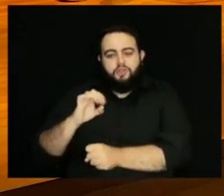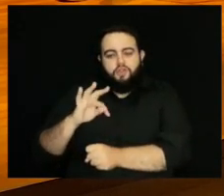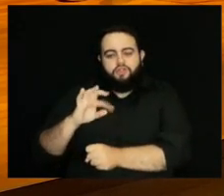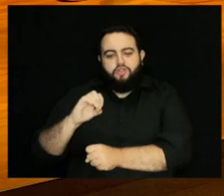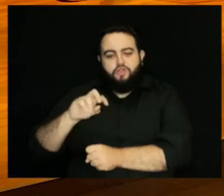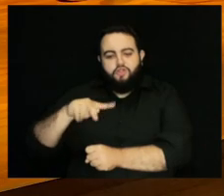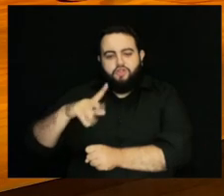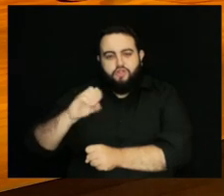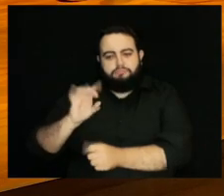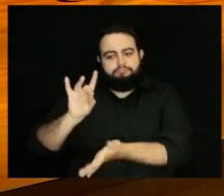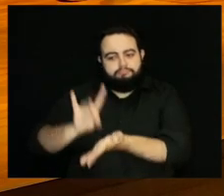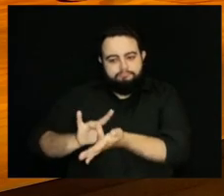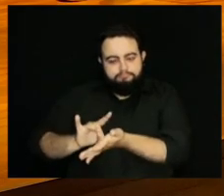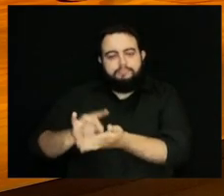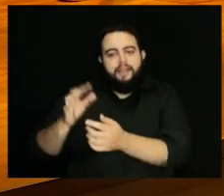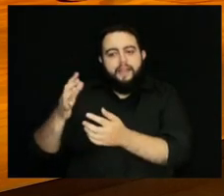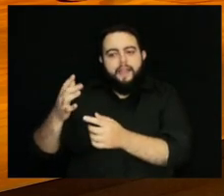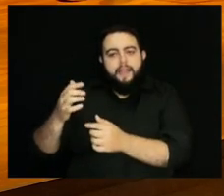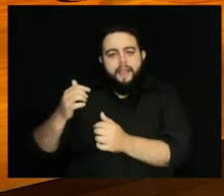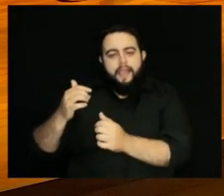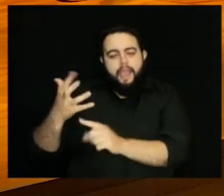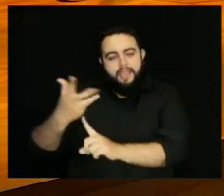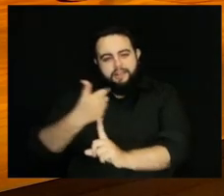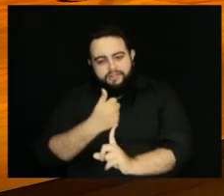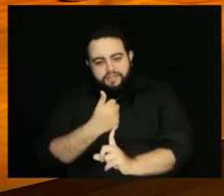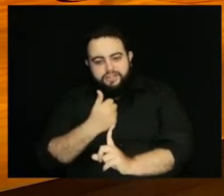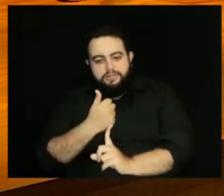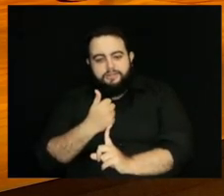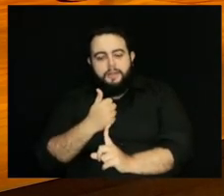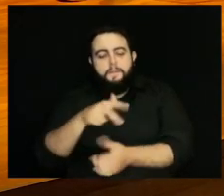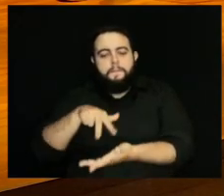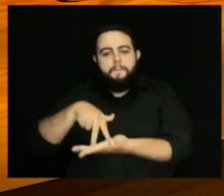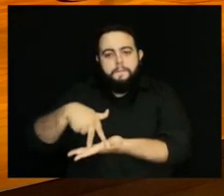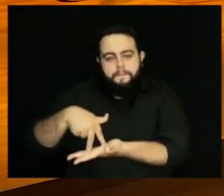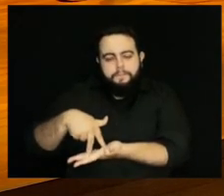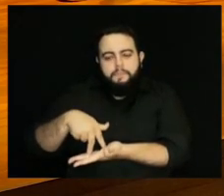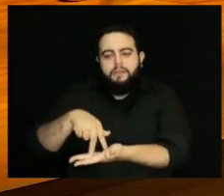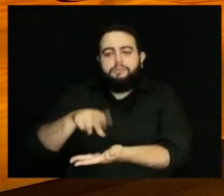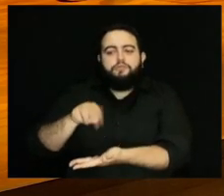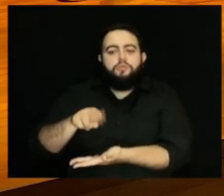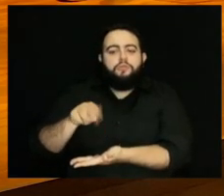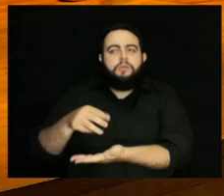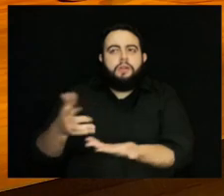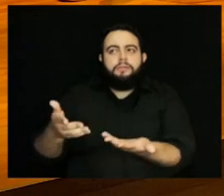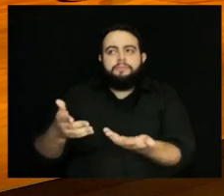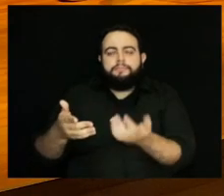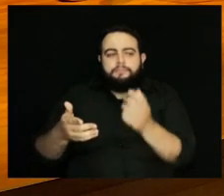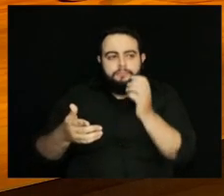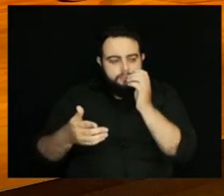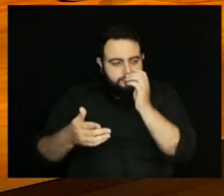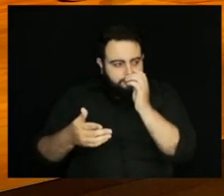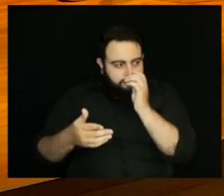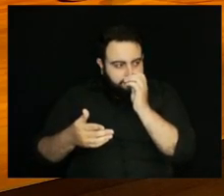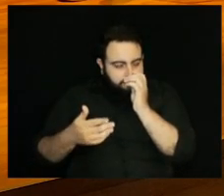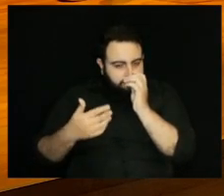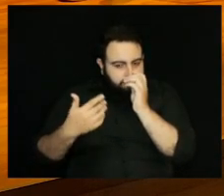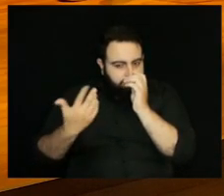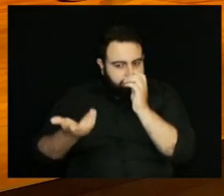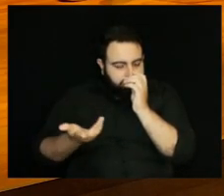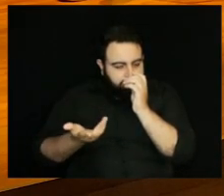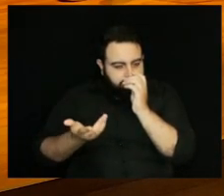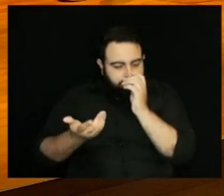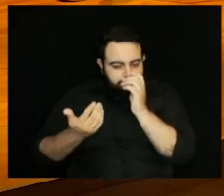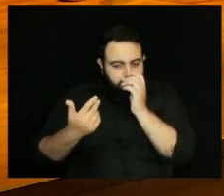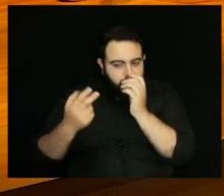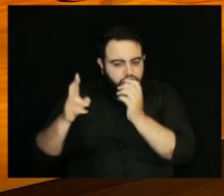palco e de disco, ela nunca foi, nunca teve um fragmento do tamanho que ele tem como compositor